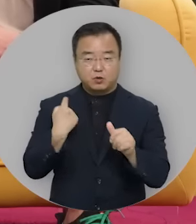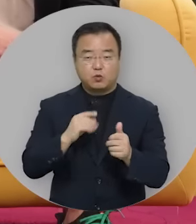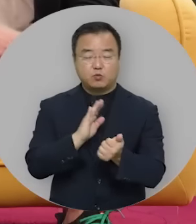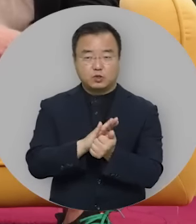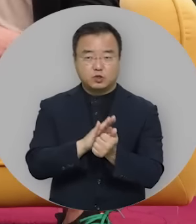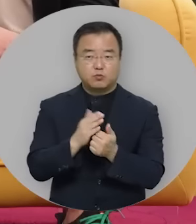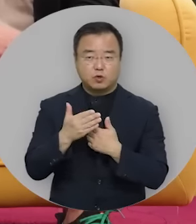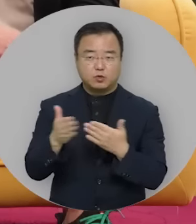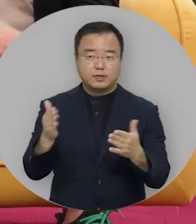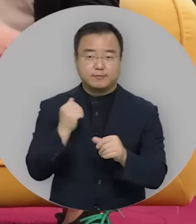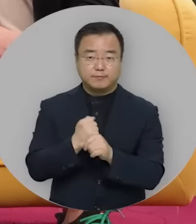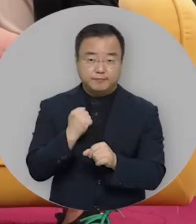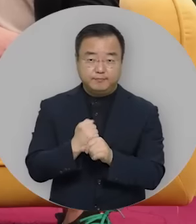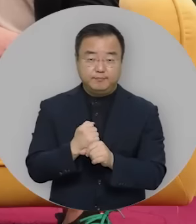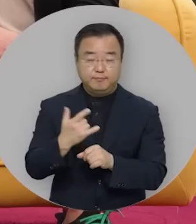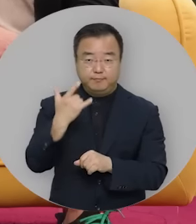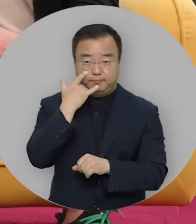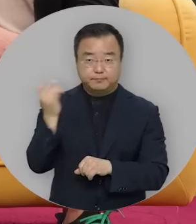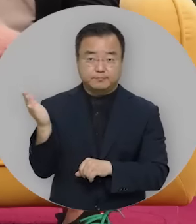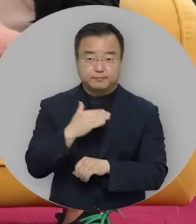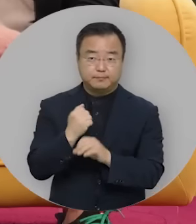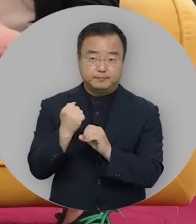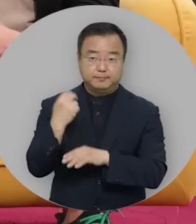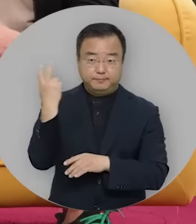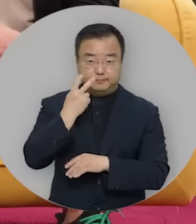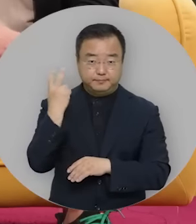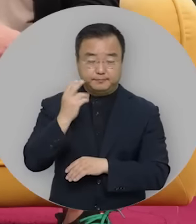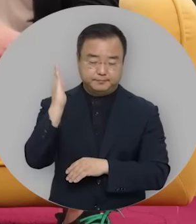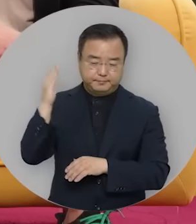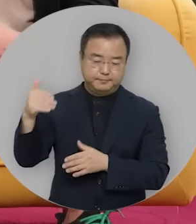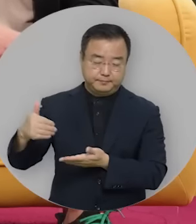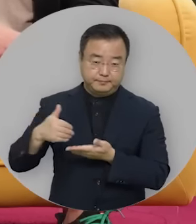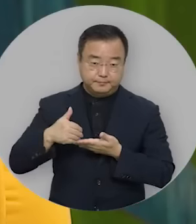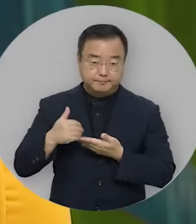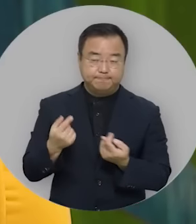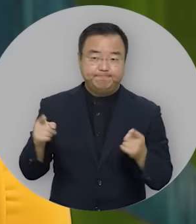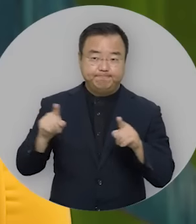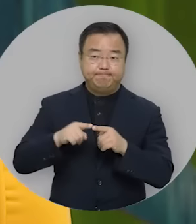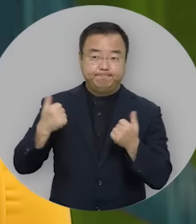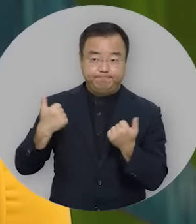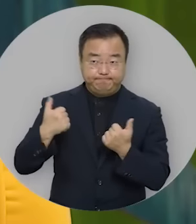그리고 또 학부모님으로부터 기초조사서와 의견서를 받고 같이 면담하는 과정